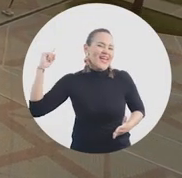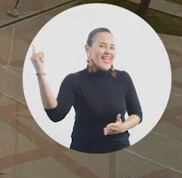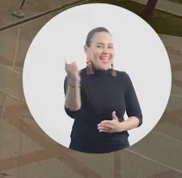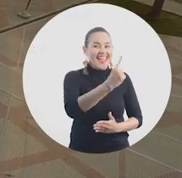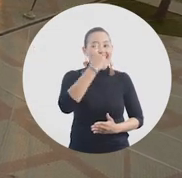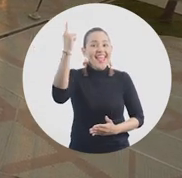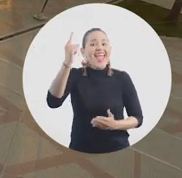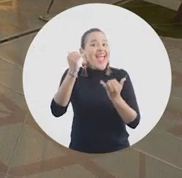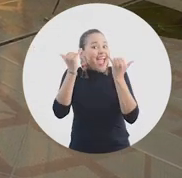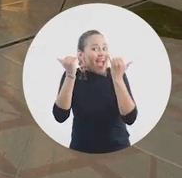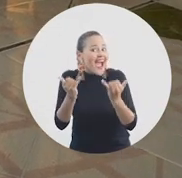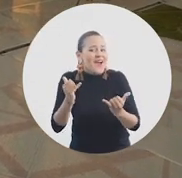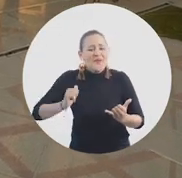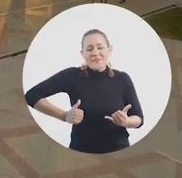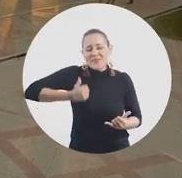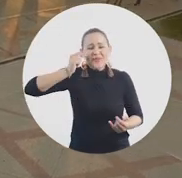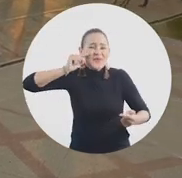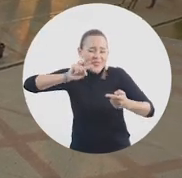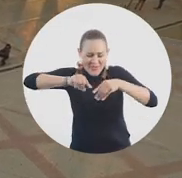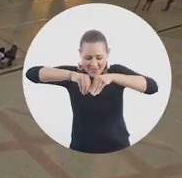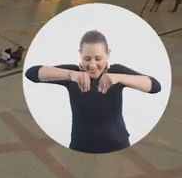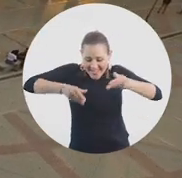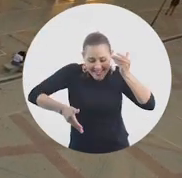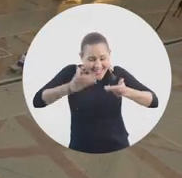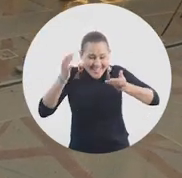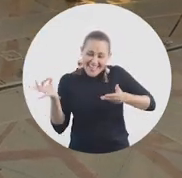es el momento de sembrar por UniMagdalena.